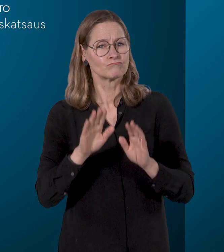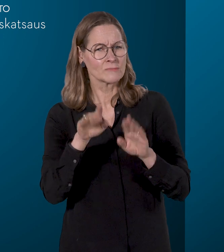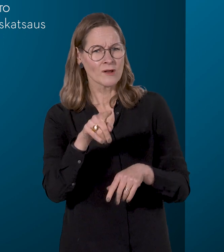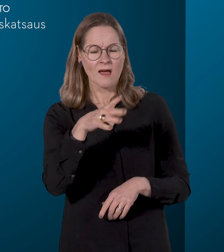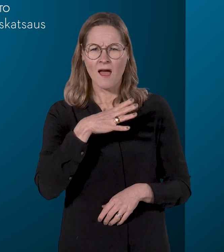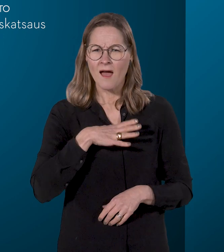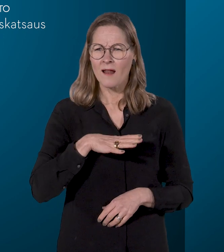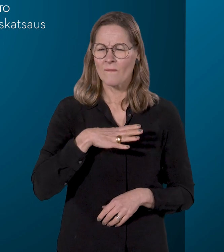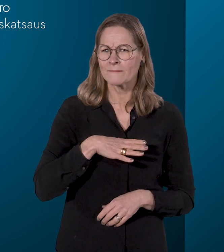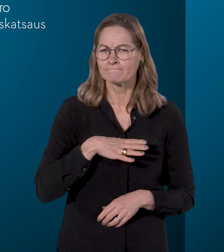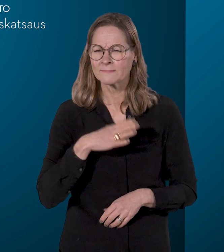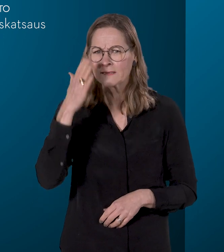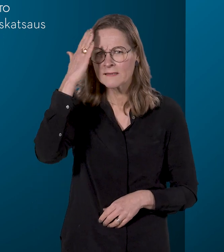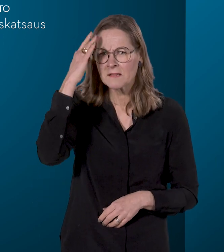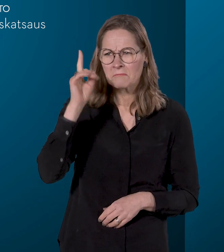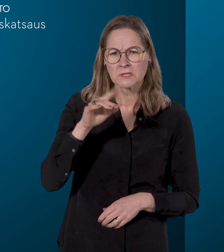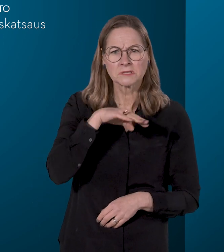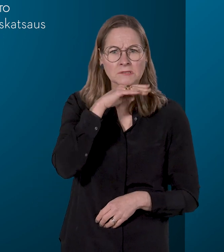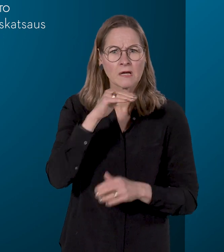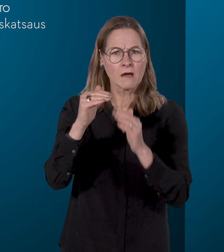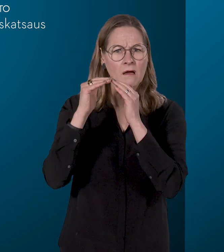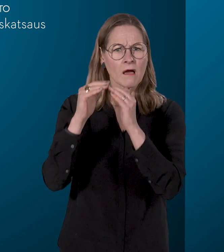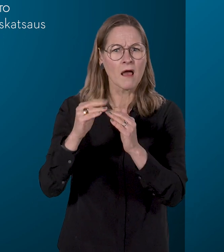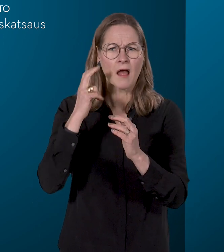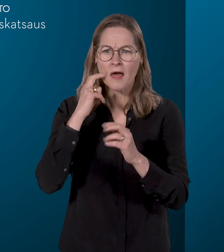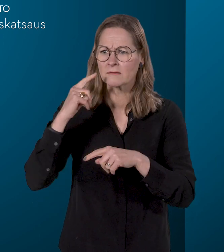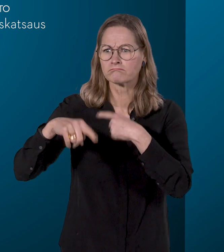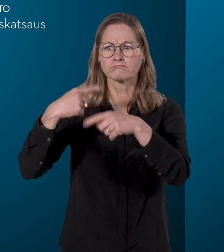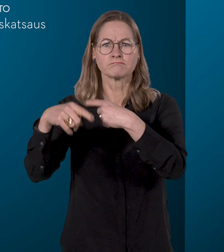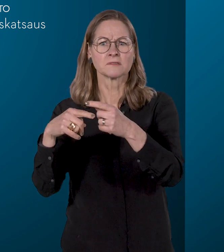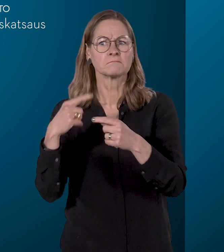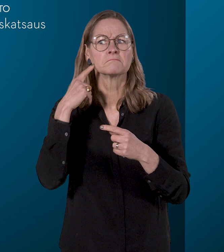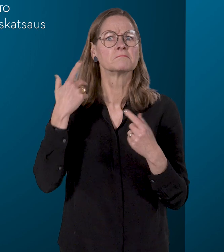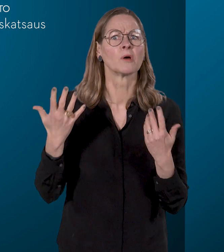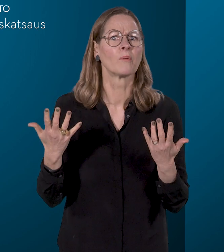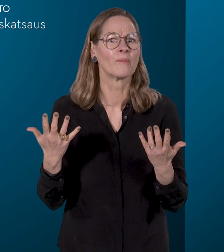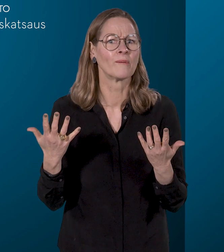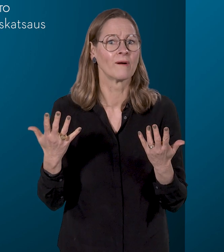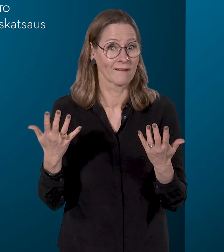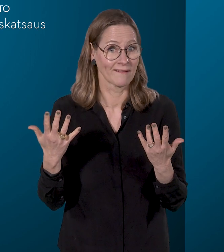Oletko aina halunnut tietää, mitä sikala-arjen pyörittämiseen kuuluu?